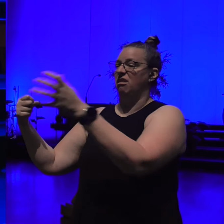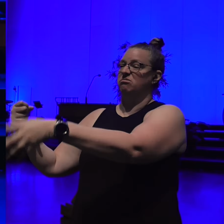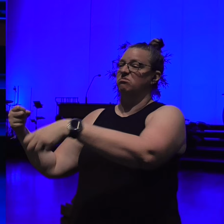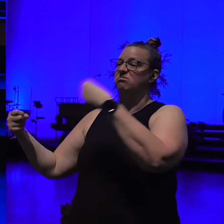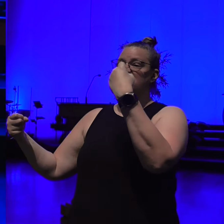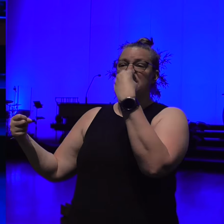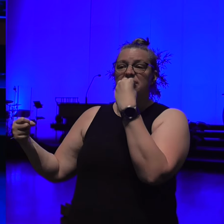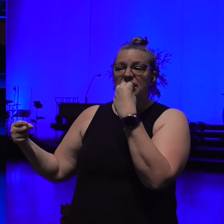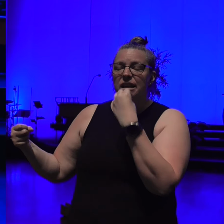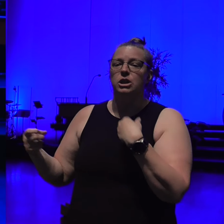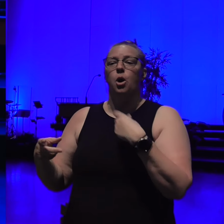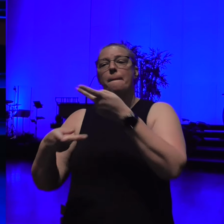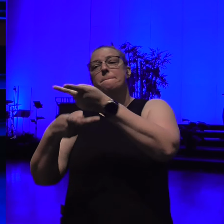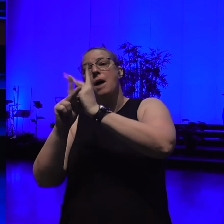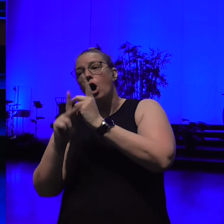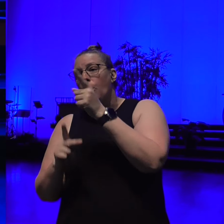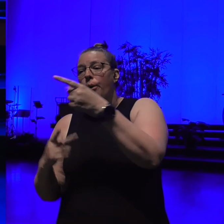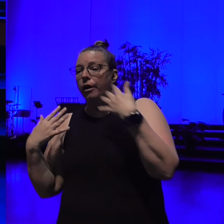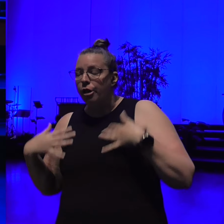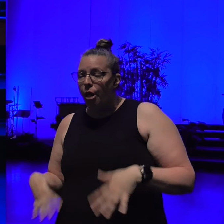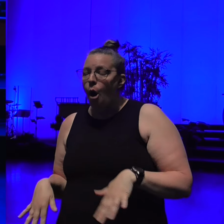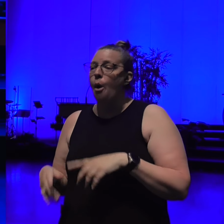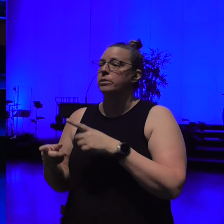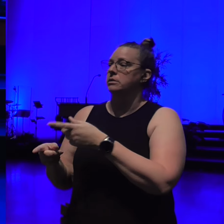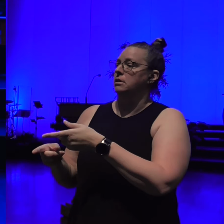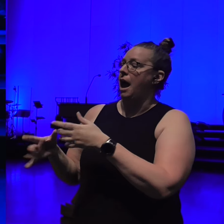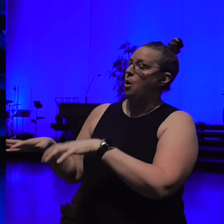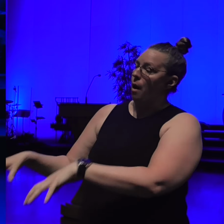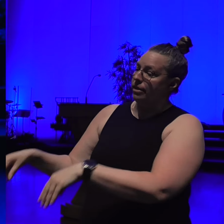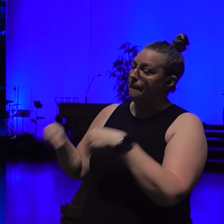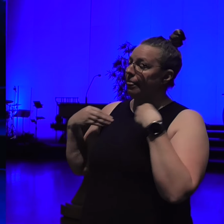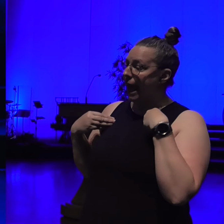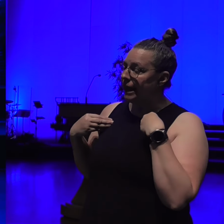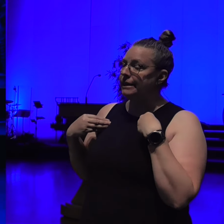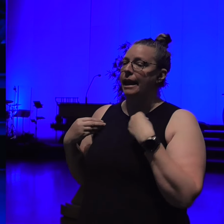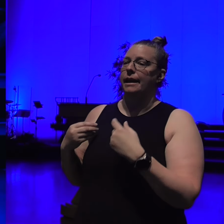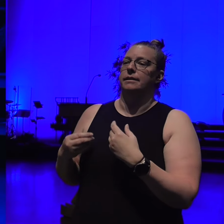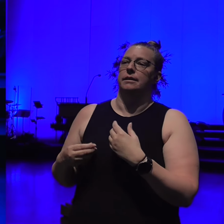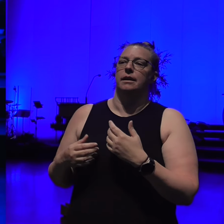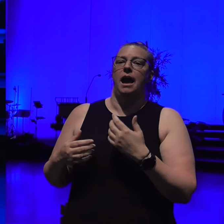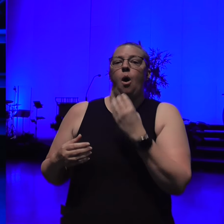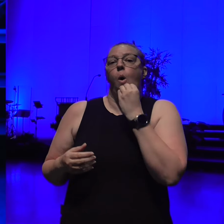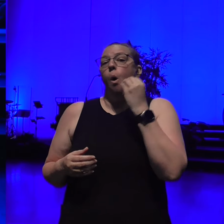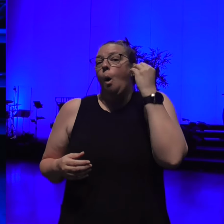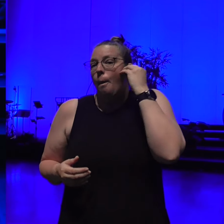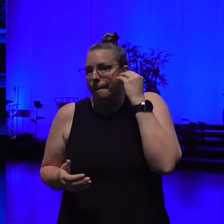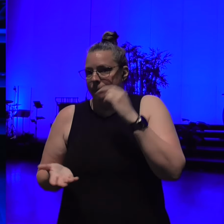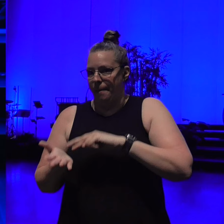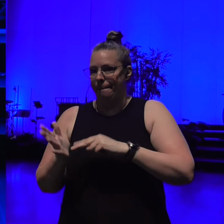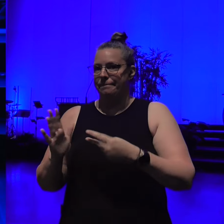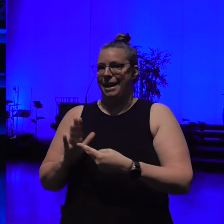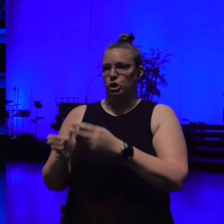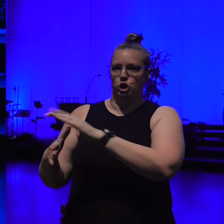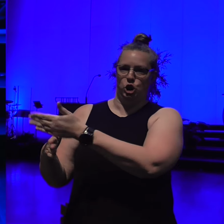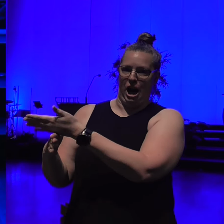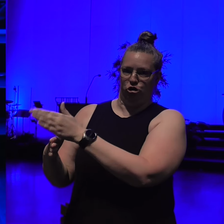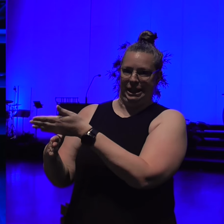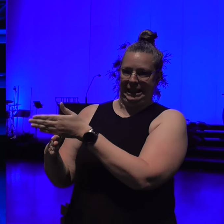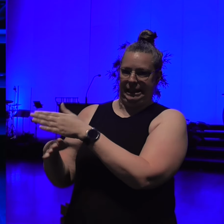la ropa o una manta de alguien, comer las palomitas de maíz de alguien más y hogar significaba compartir y comunal, uh, y